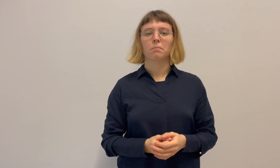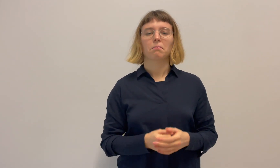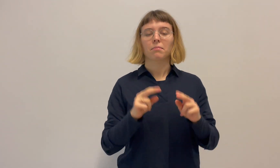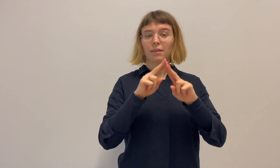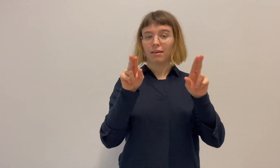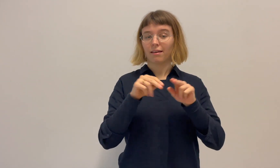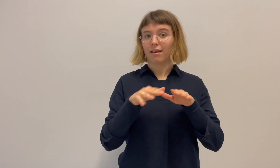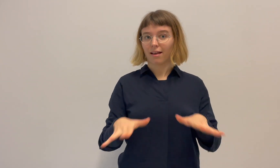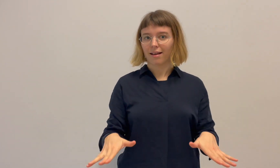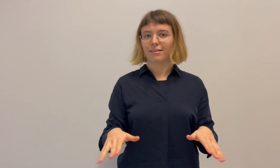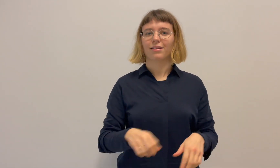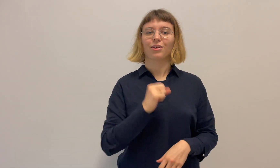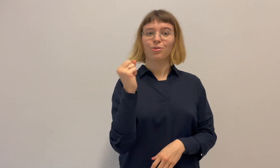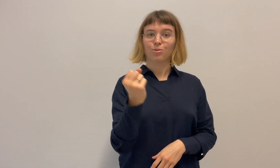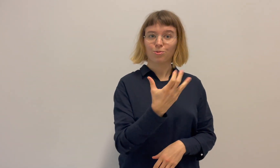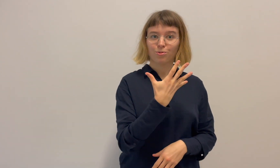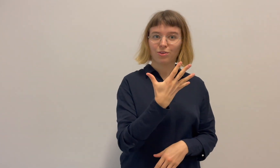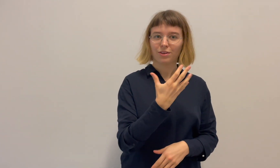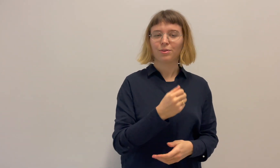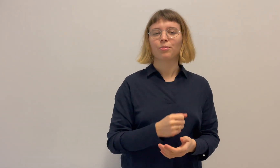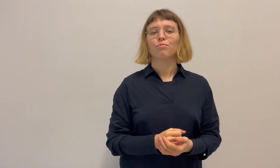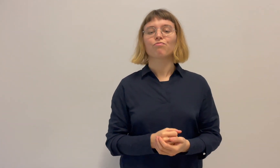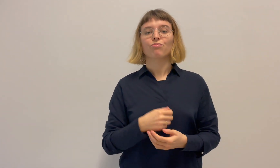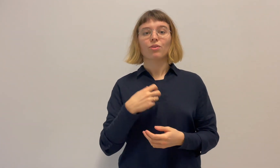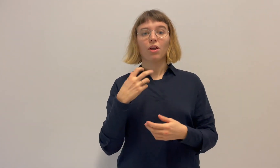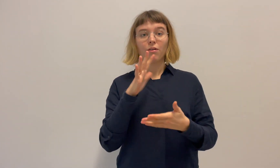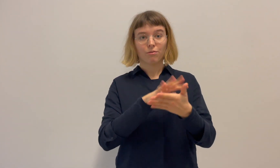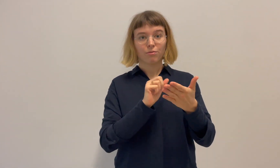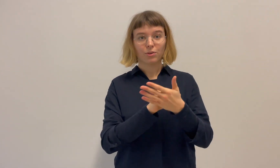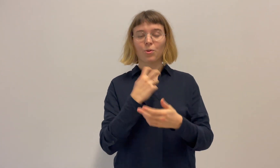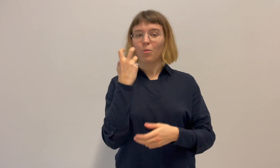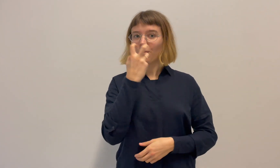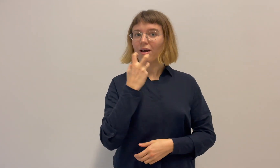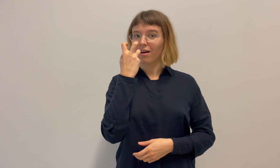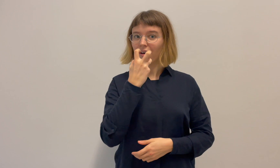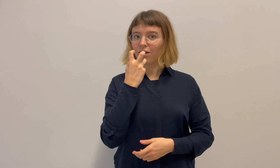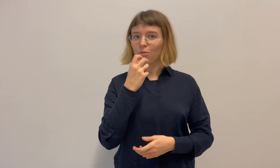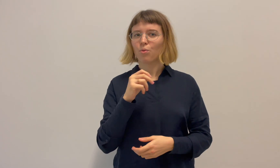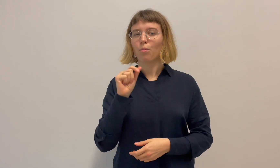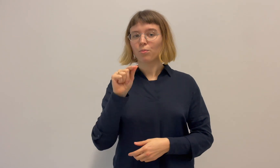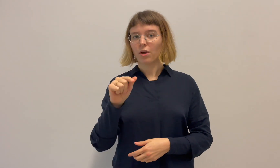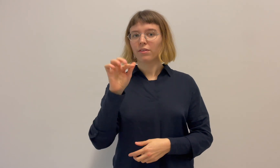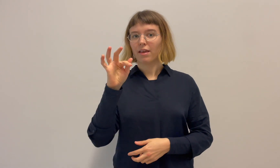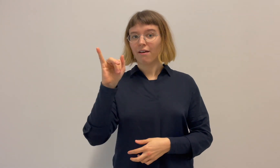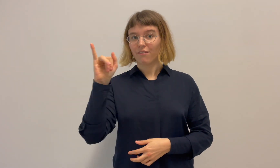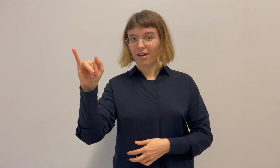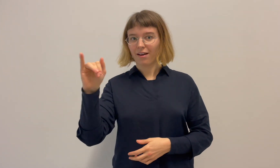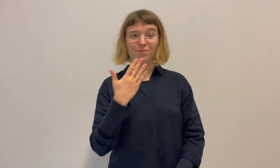Netistä löytyy Suvi.viittomat sekä Viittomahaku.fi